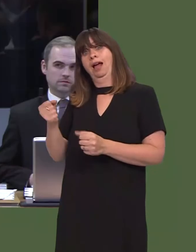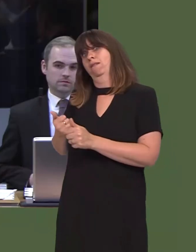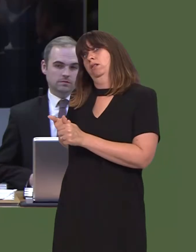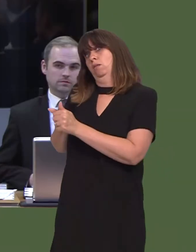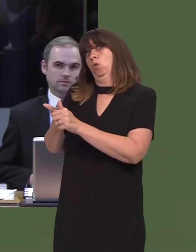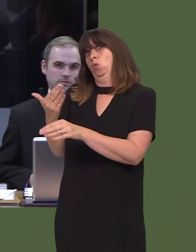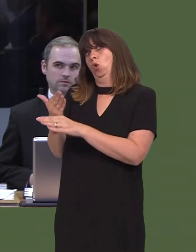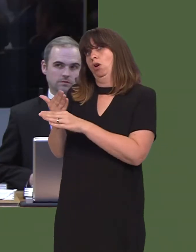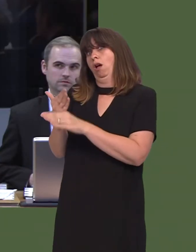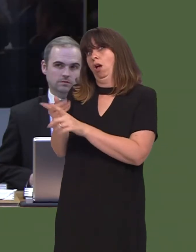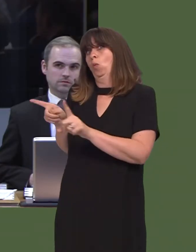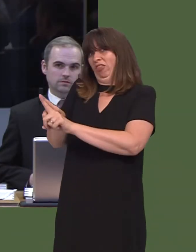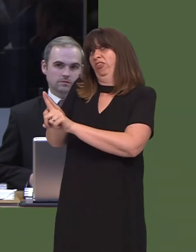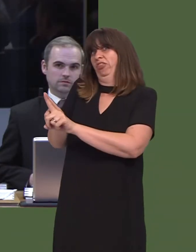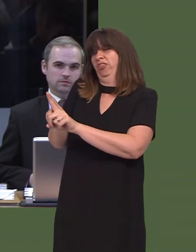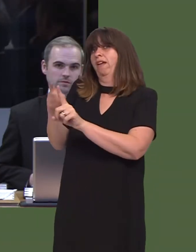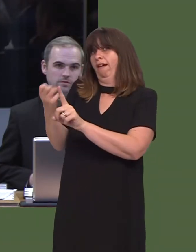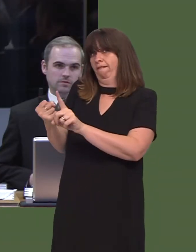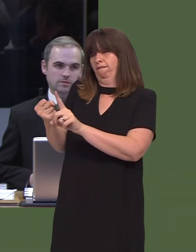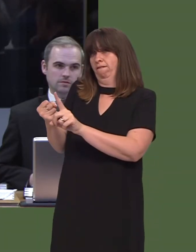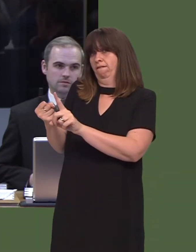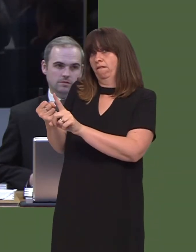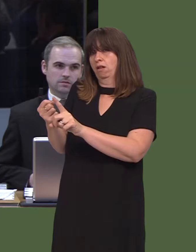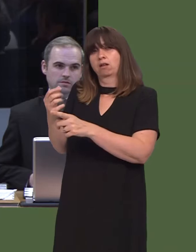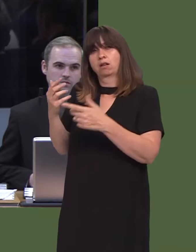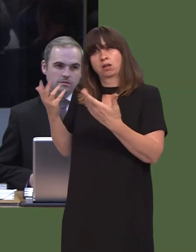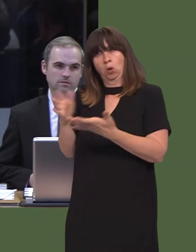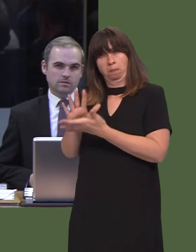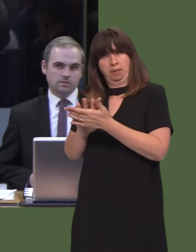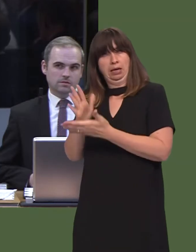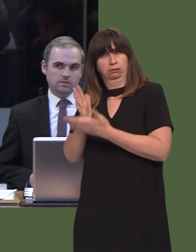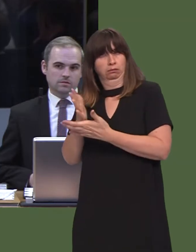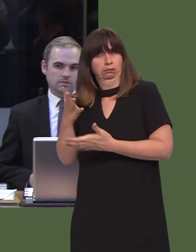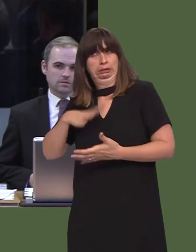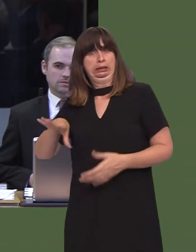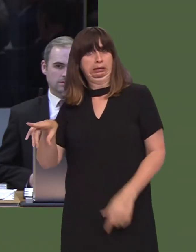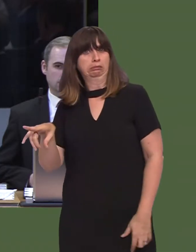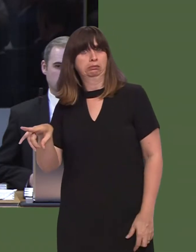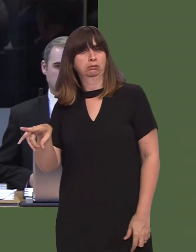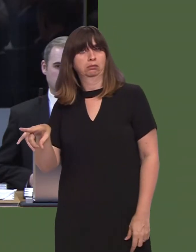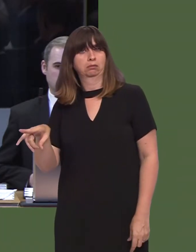ar ei gyfer o. Mewn achos oír math yna, felly, a ydych chi, fel Prif Weinidog, yn cytuno